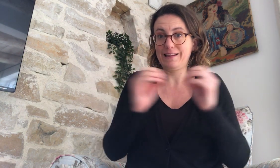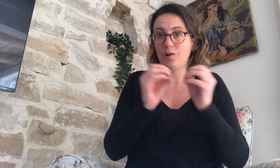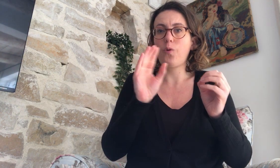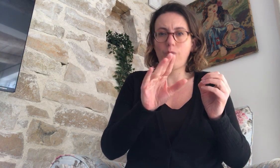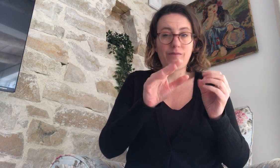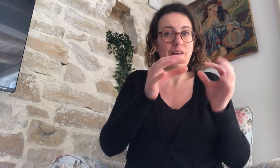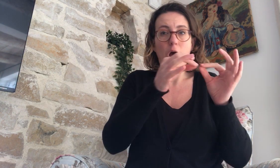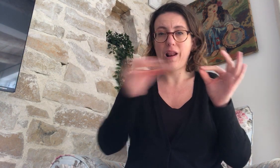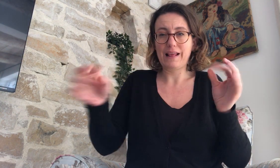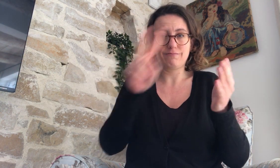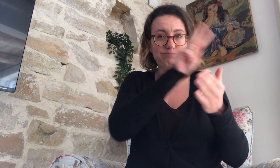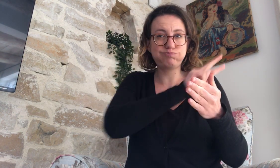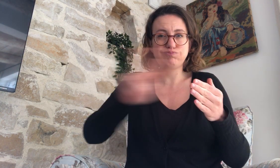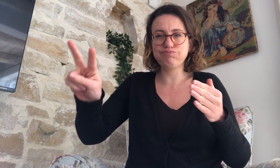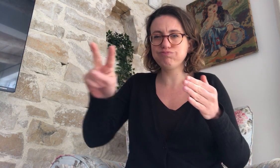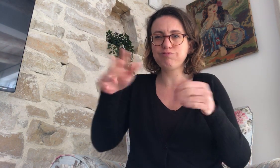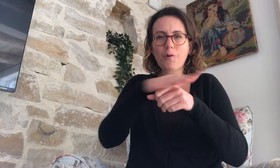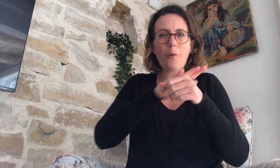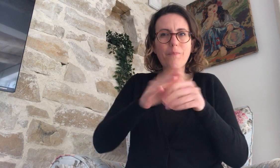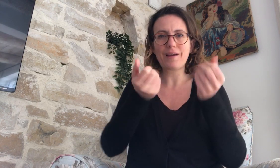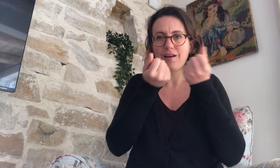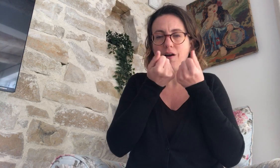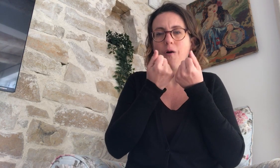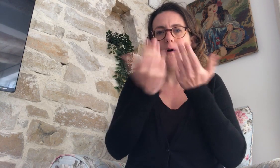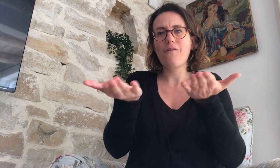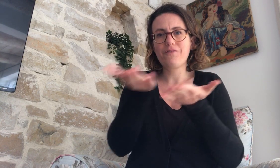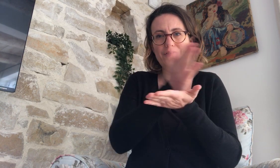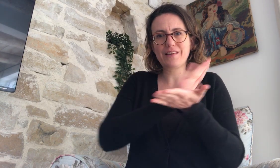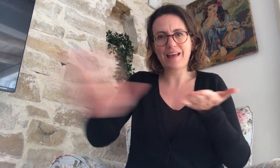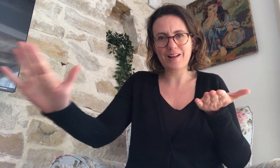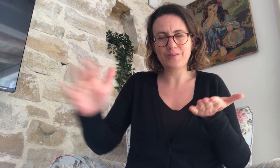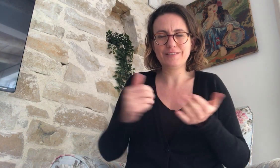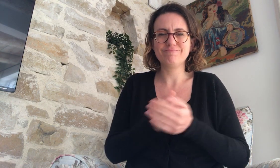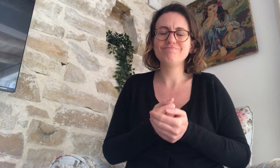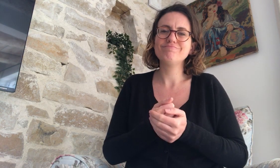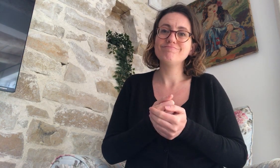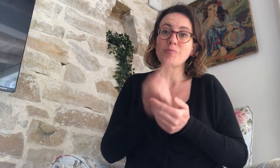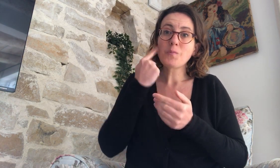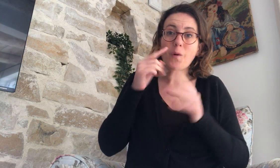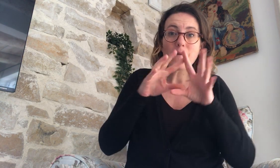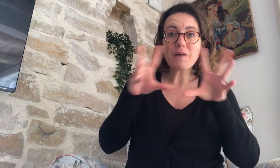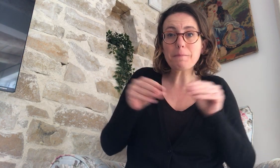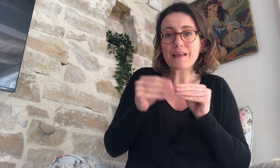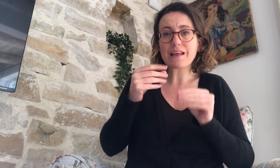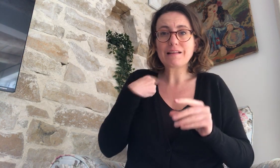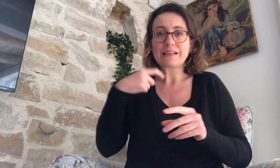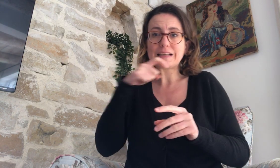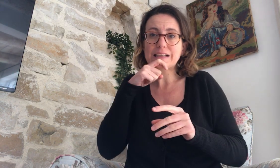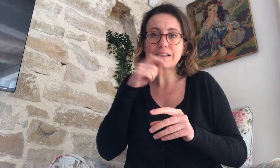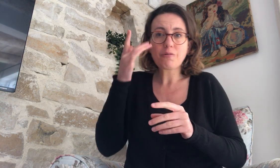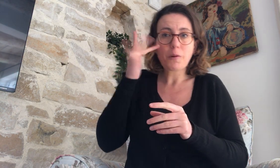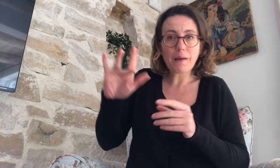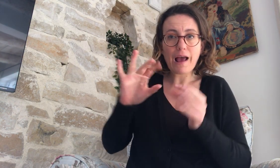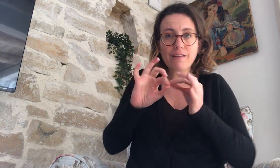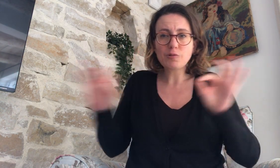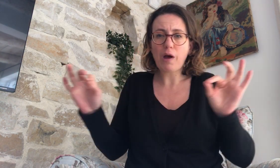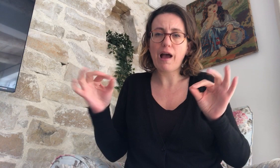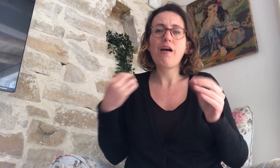Inclood vous offre gratuitement cette vidéo intégrale, à retrouver en ligne. Pour les familles qui n'auraient pas encore connaissance de l'histoire,